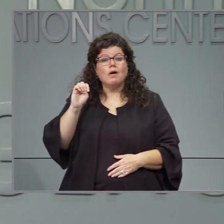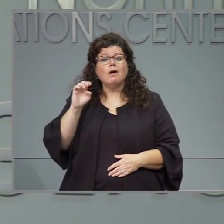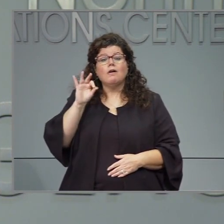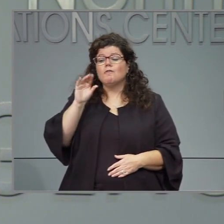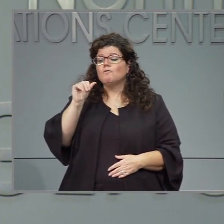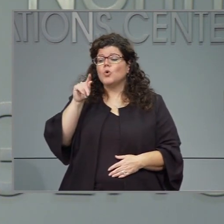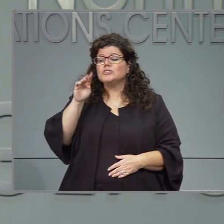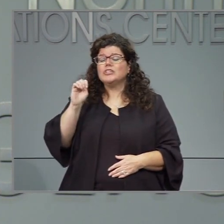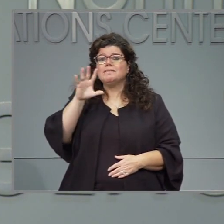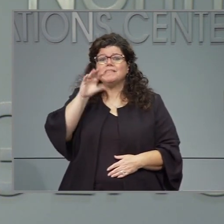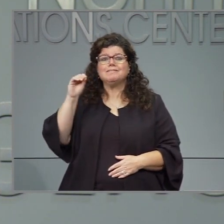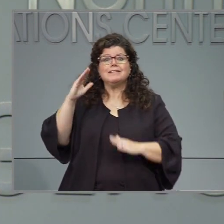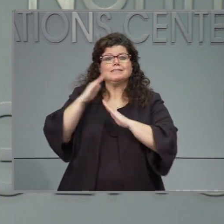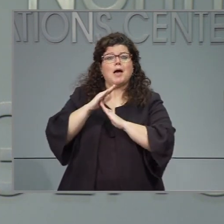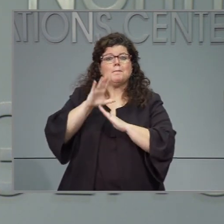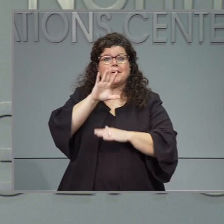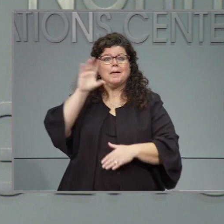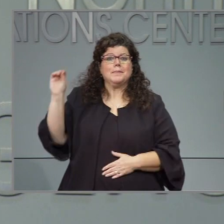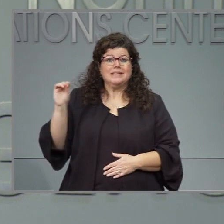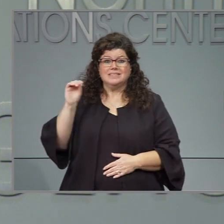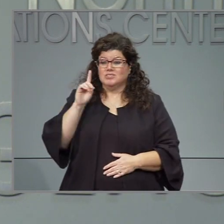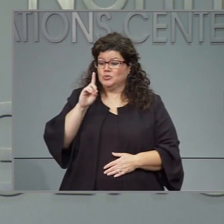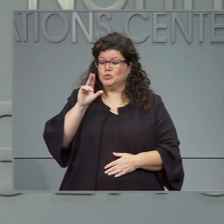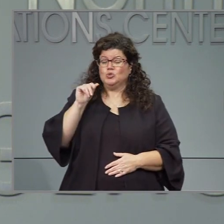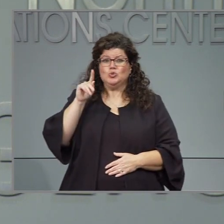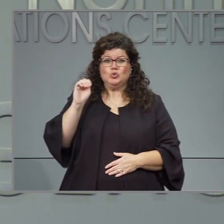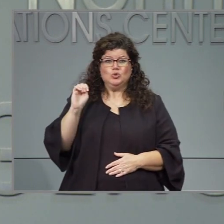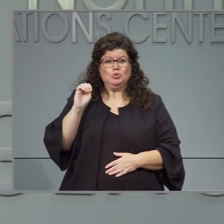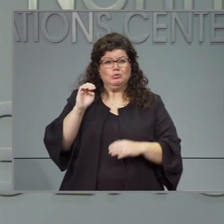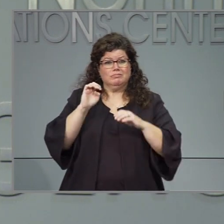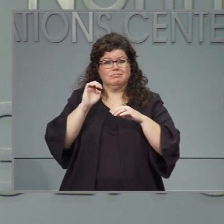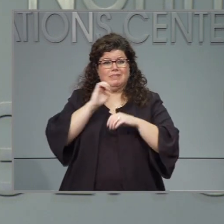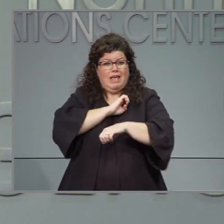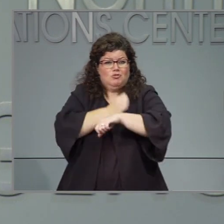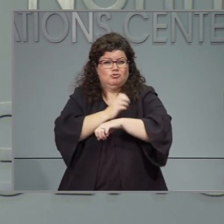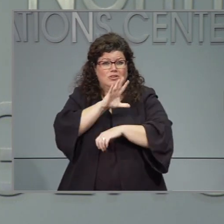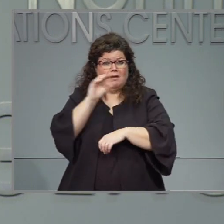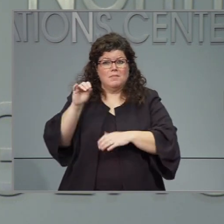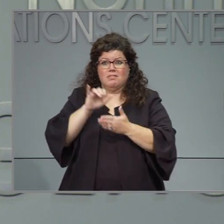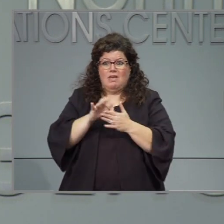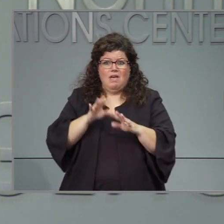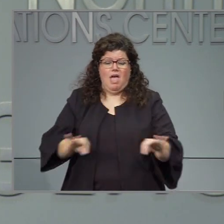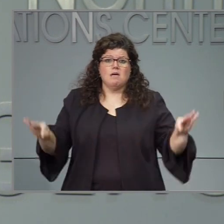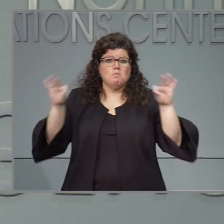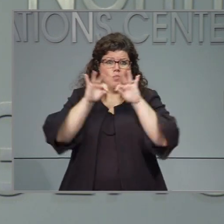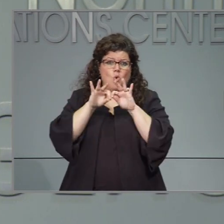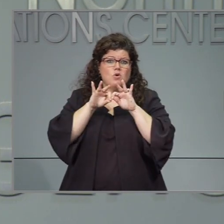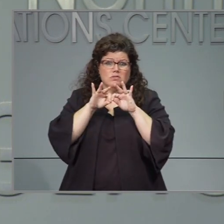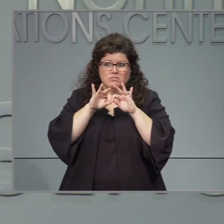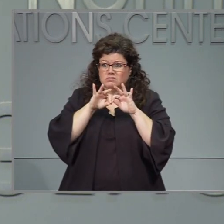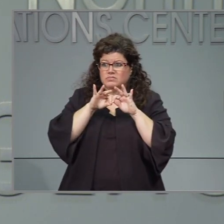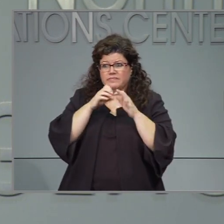tener la casa matriz de dio que en Elche, porque es una compañía muy importante y ha sido un aliado en nuestro